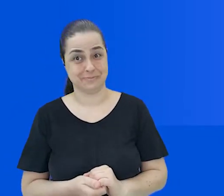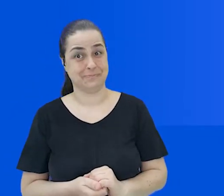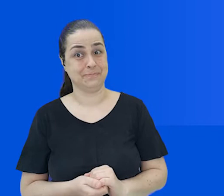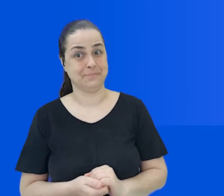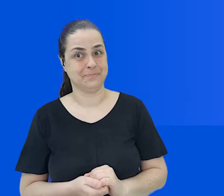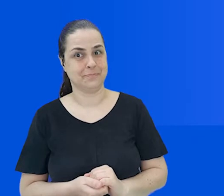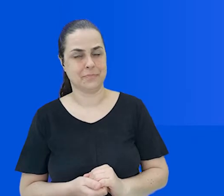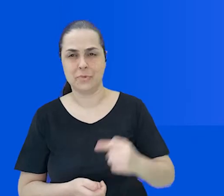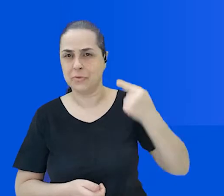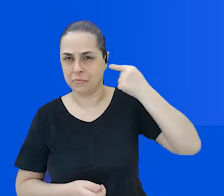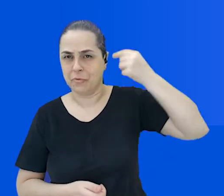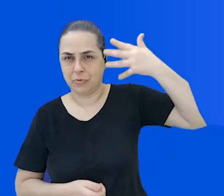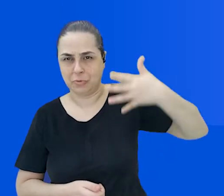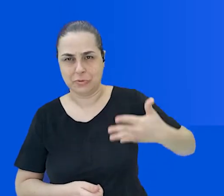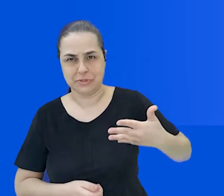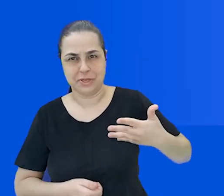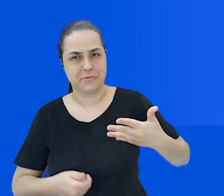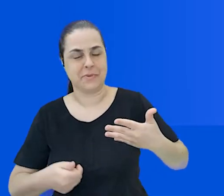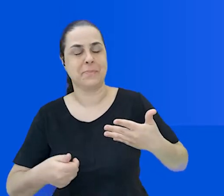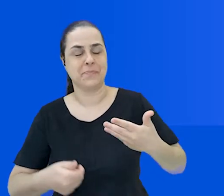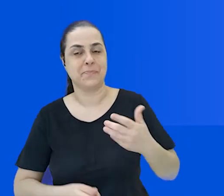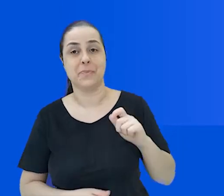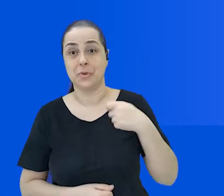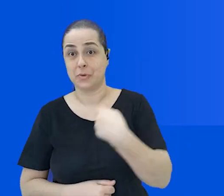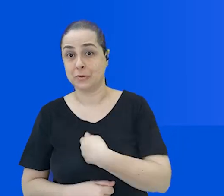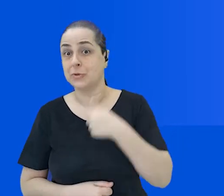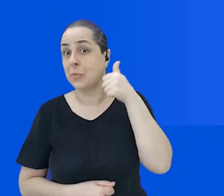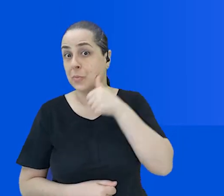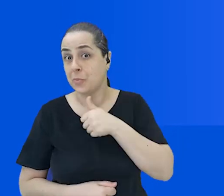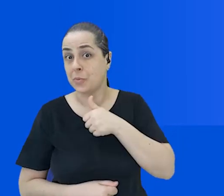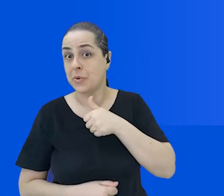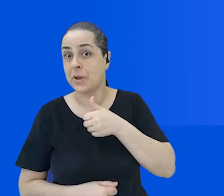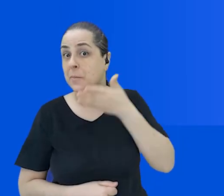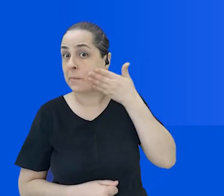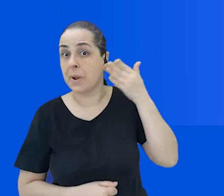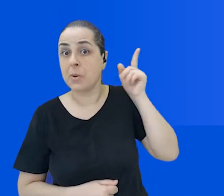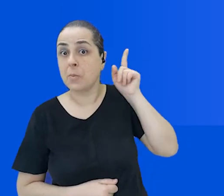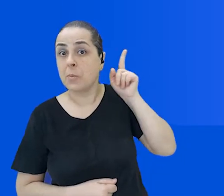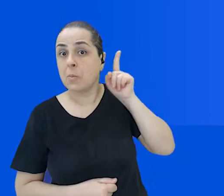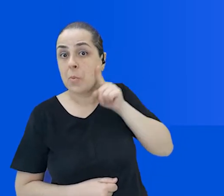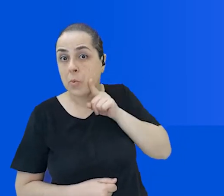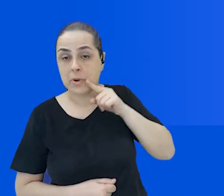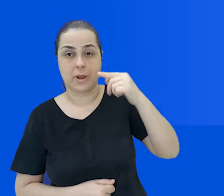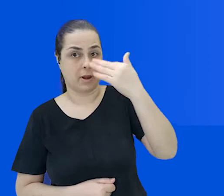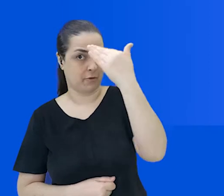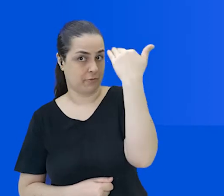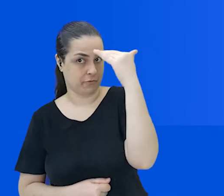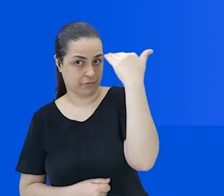Mas, antes de qualquer coisa, deixa eu me auto descrever Eu sou uma mulher morena de franja com óculos.